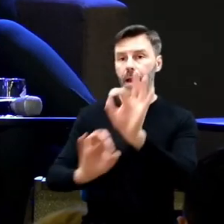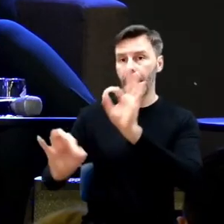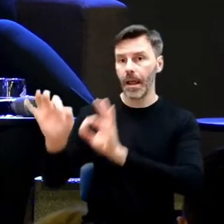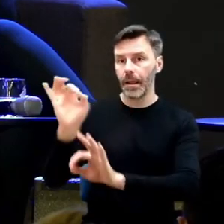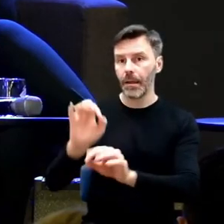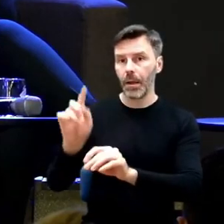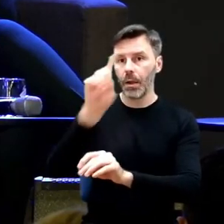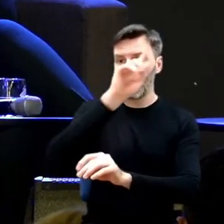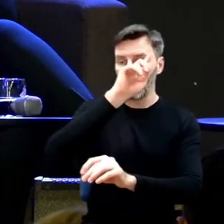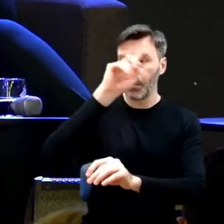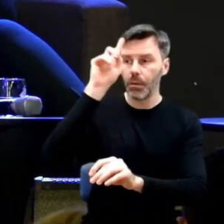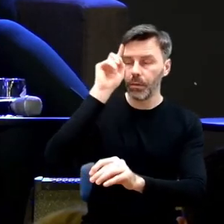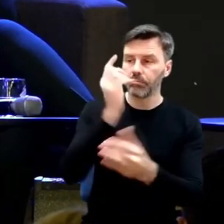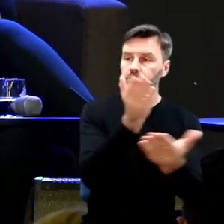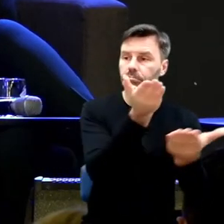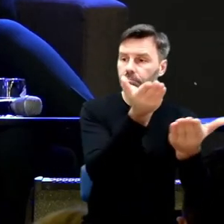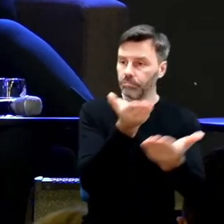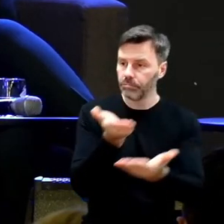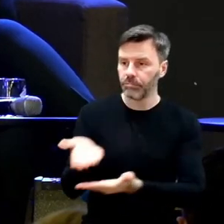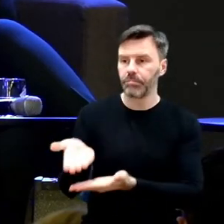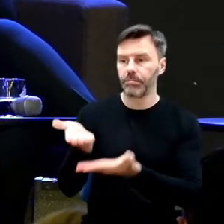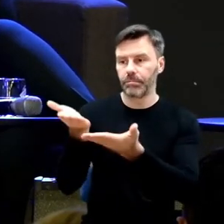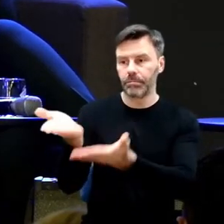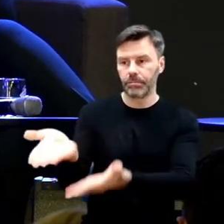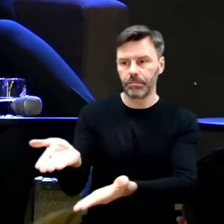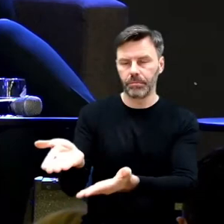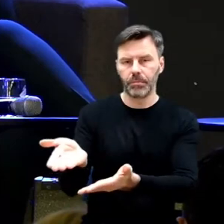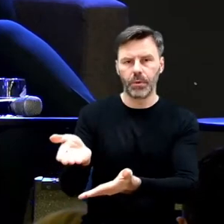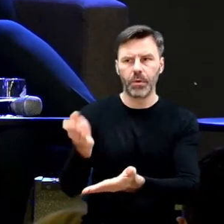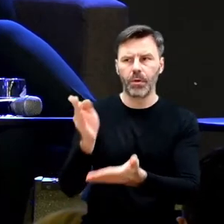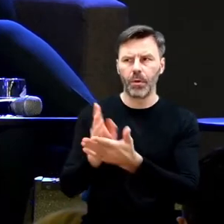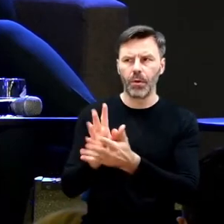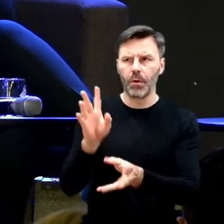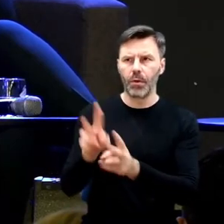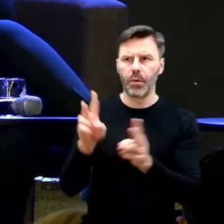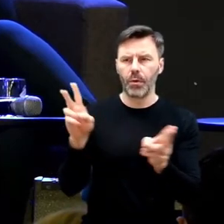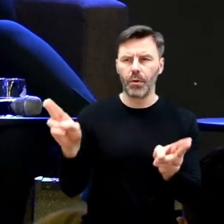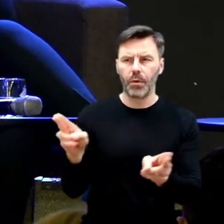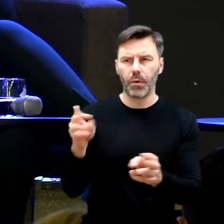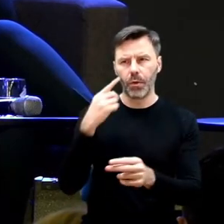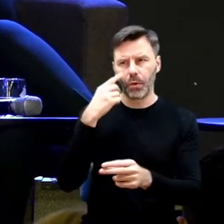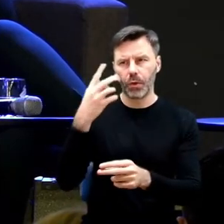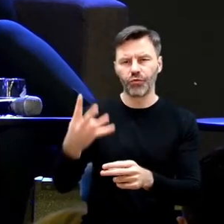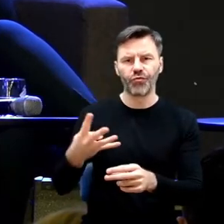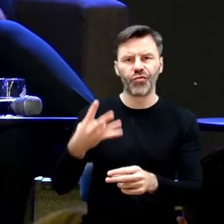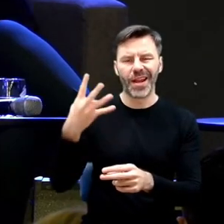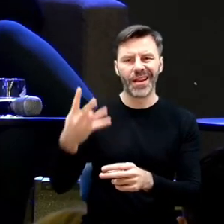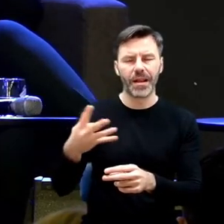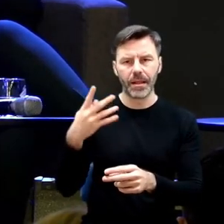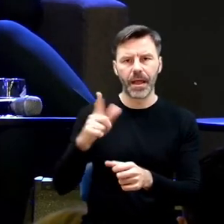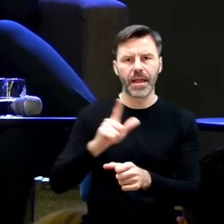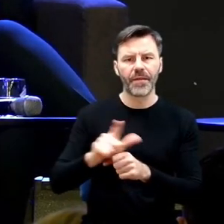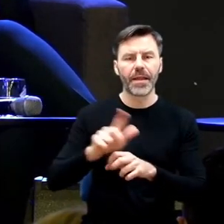To udało się w ostatnim czasie, 4 lat, 12 takich mieszkań, 12 rodzin, prawie 40 osób.